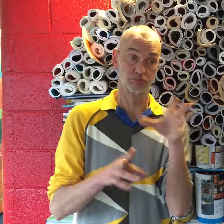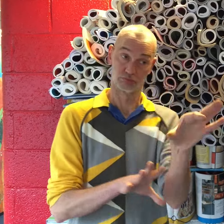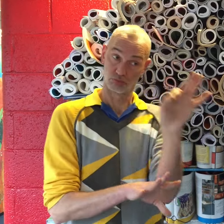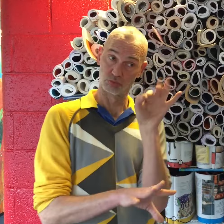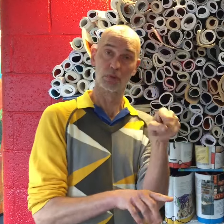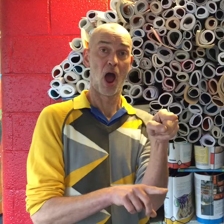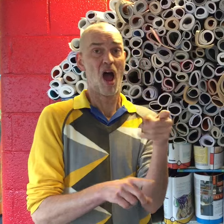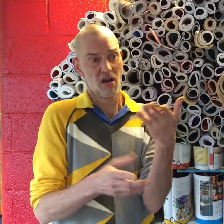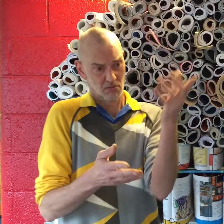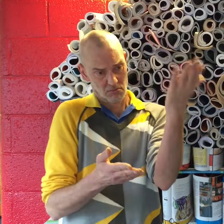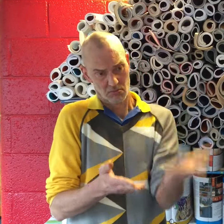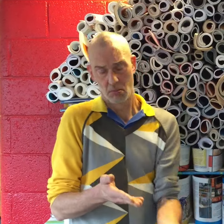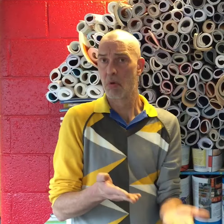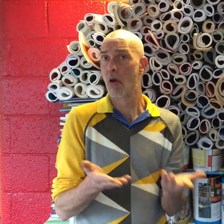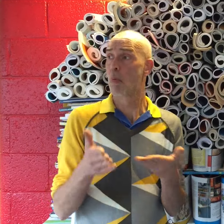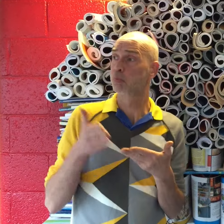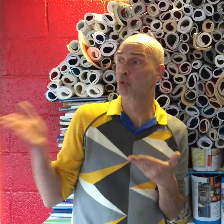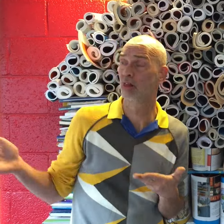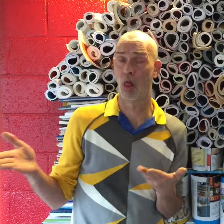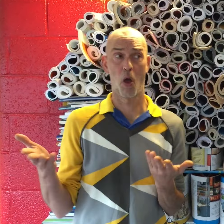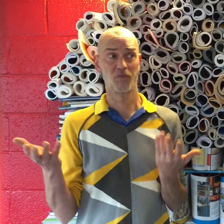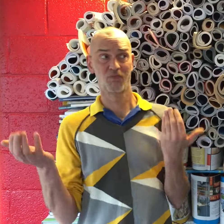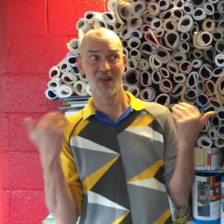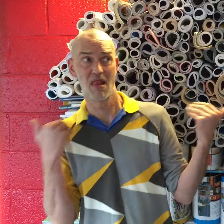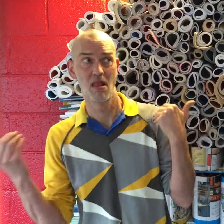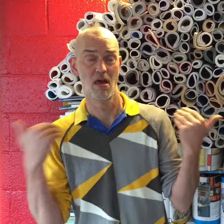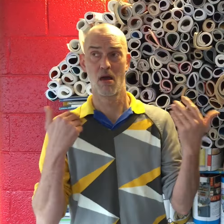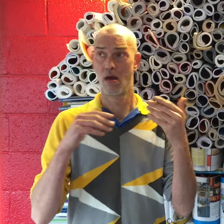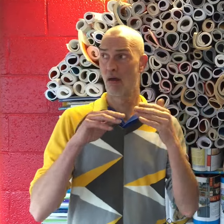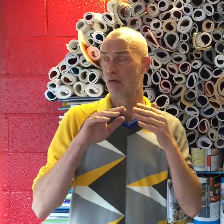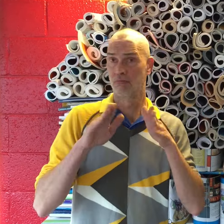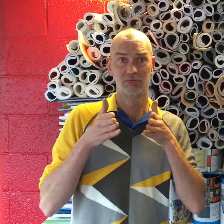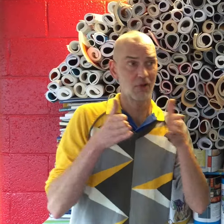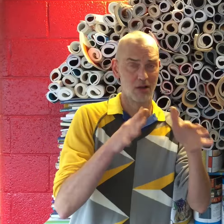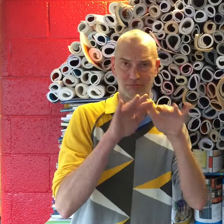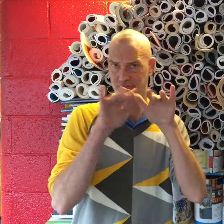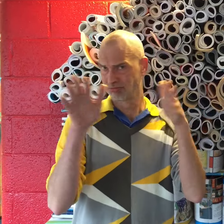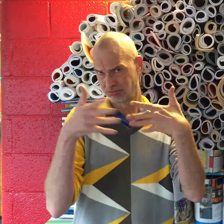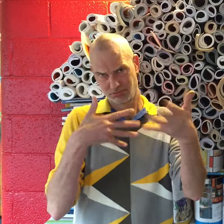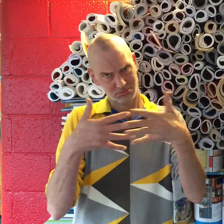deze persoon wordt genomineerd, zoals buurman, winkelier en verschillende mensen op de straat. Het maakt niet uit wie.